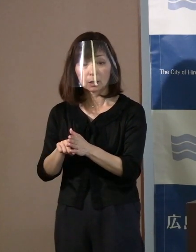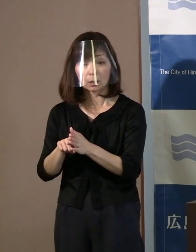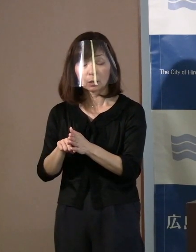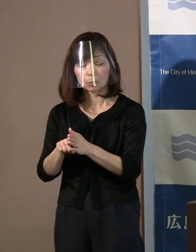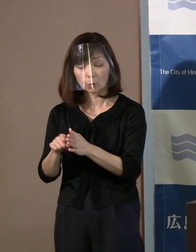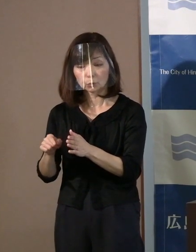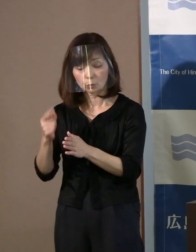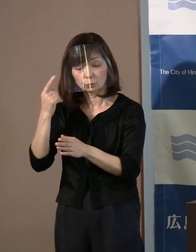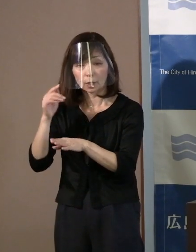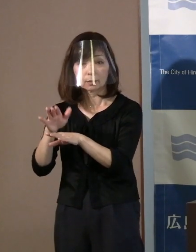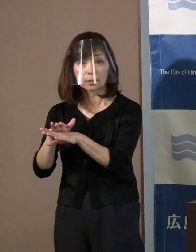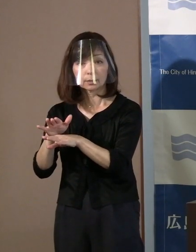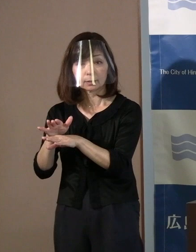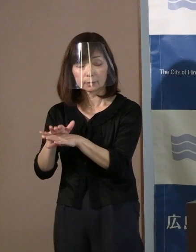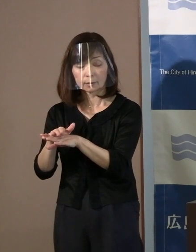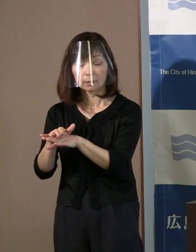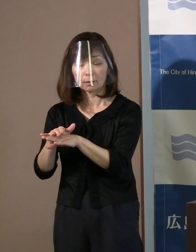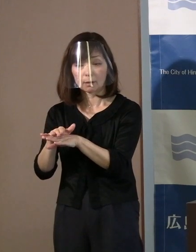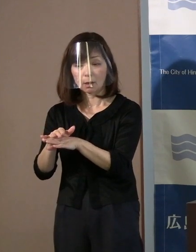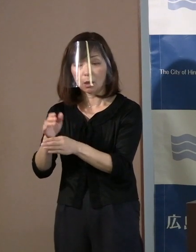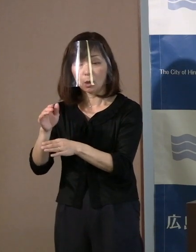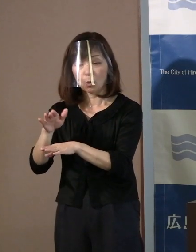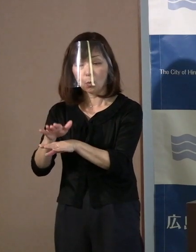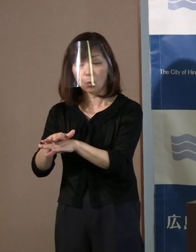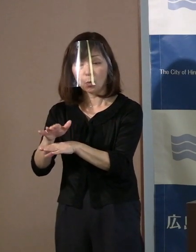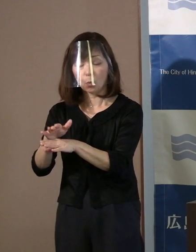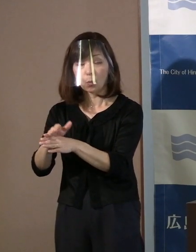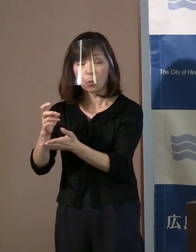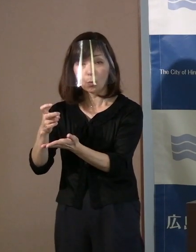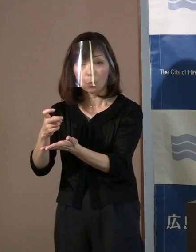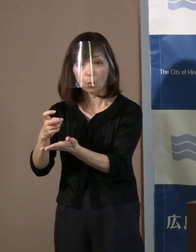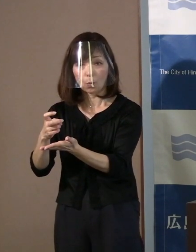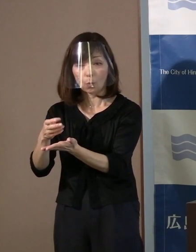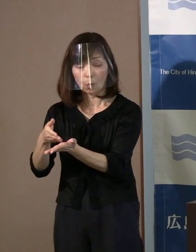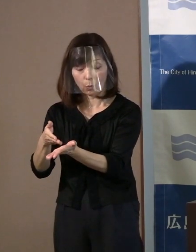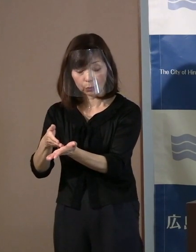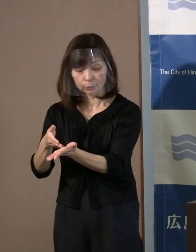いわゆる方法論です｡